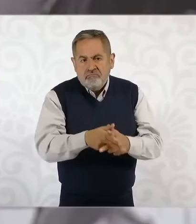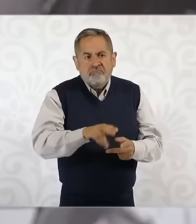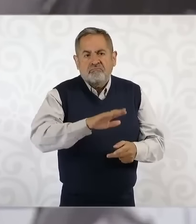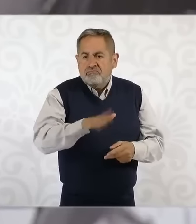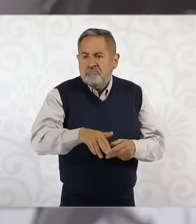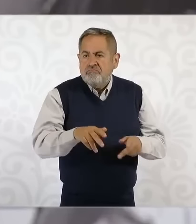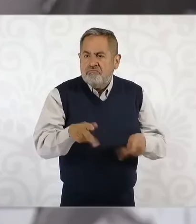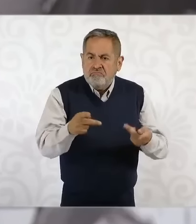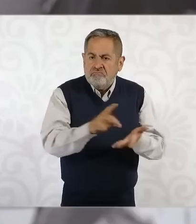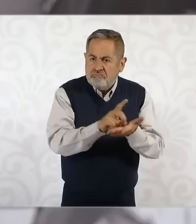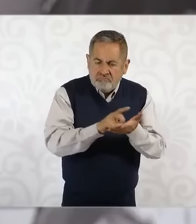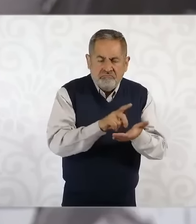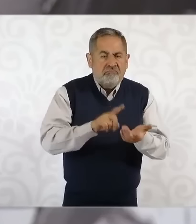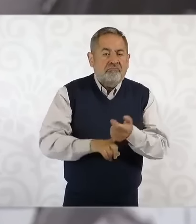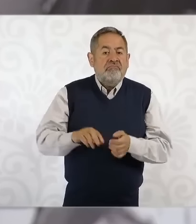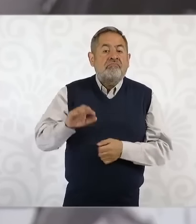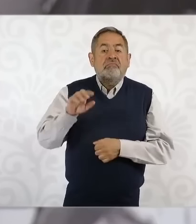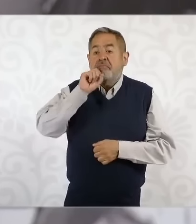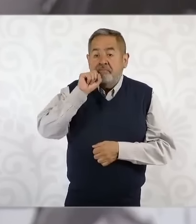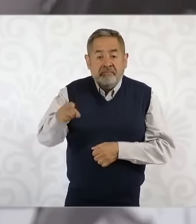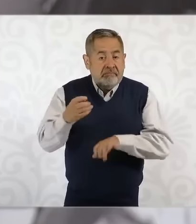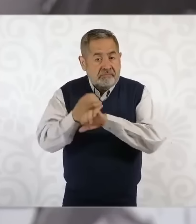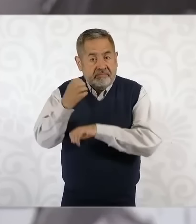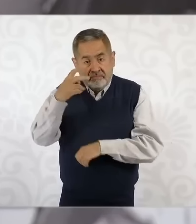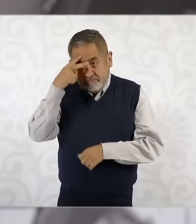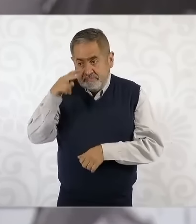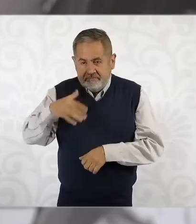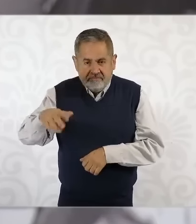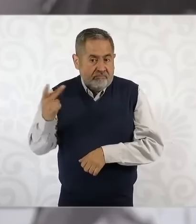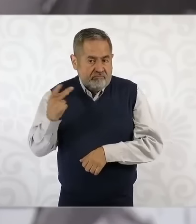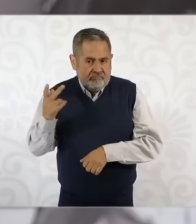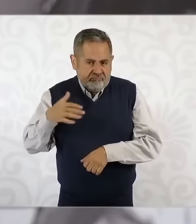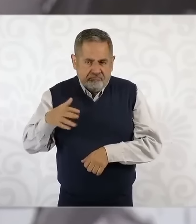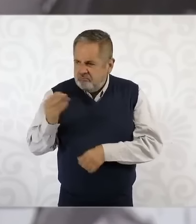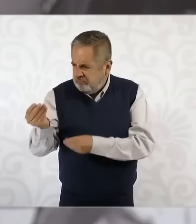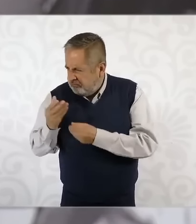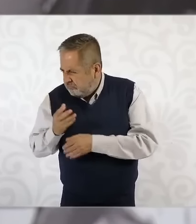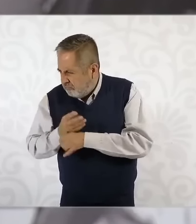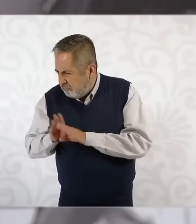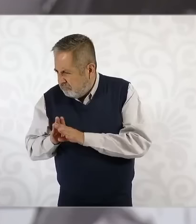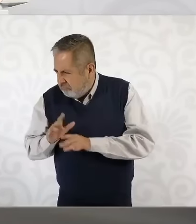General de Justicia del Estado de México, quien aportó información también para su detención.